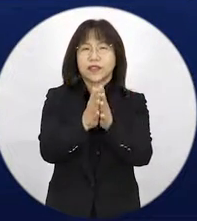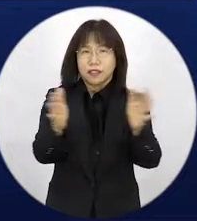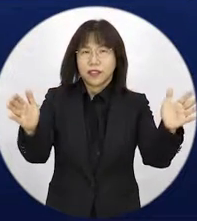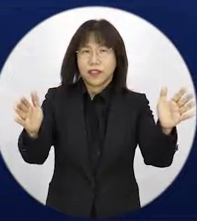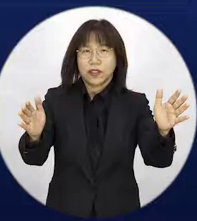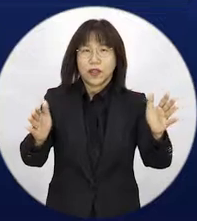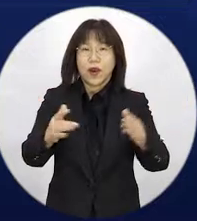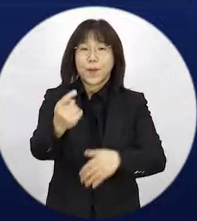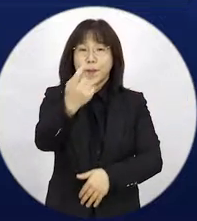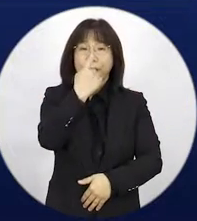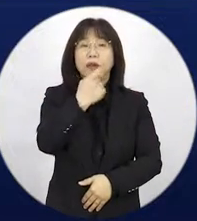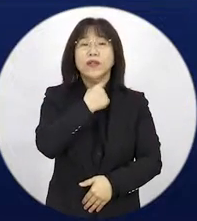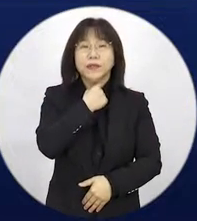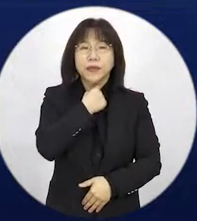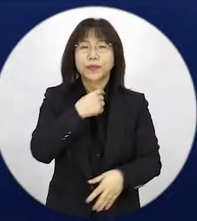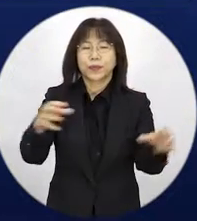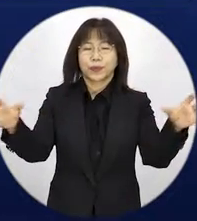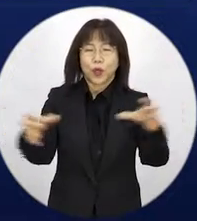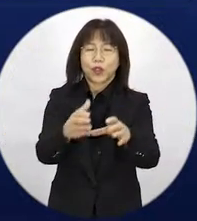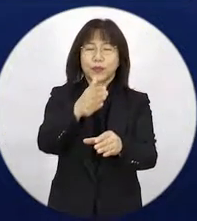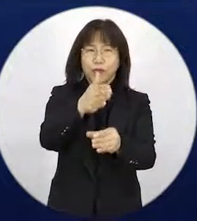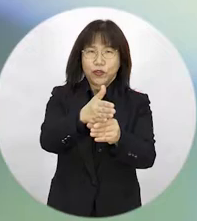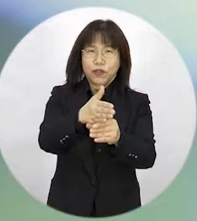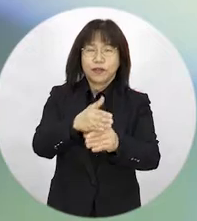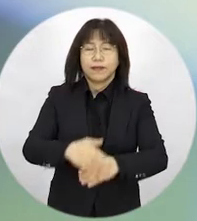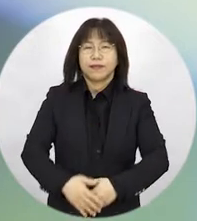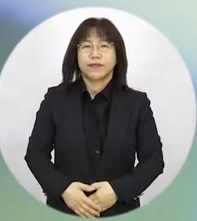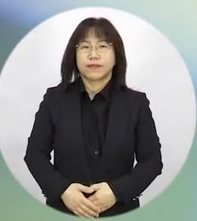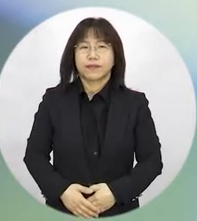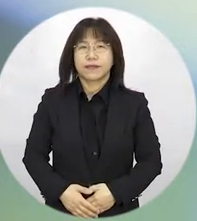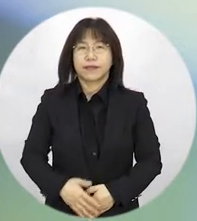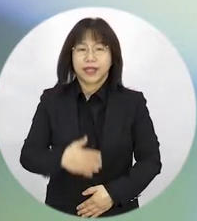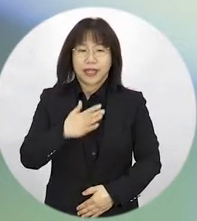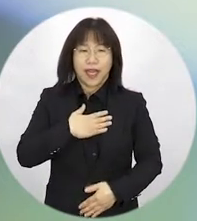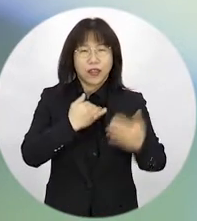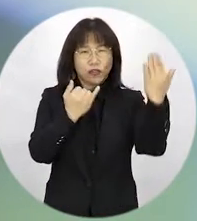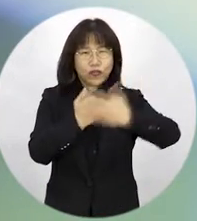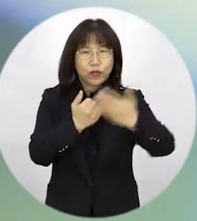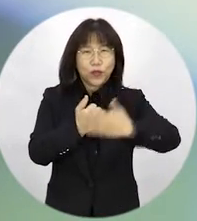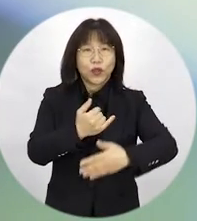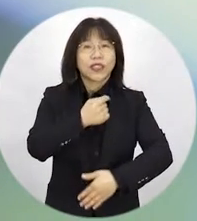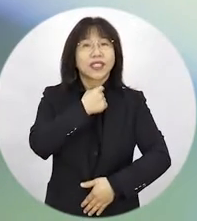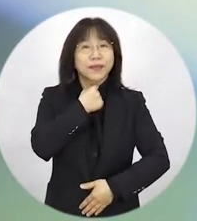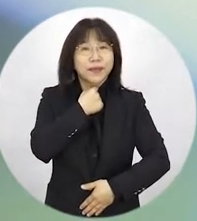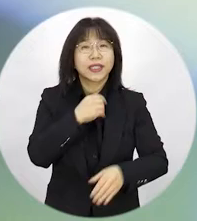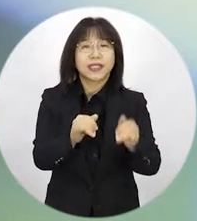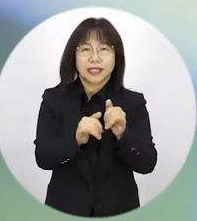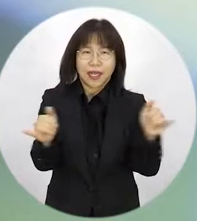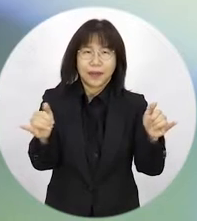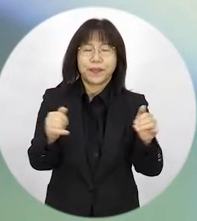수강생을 선착순 모집합니다. 먼저 '나도 유튜버 1인 미디어 크리에이터'강좌는